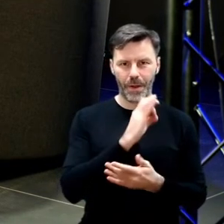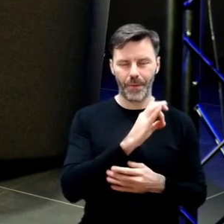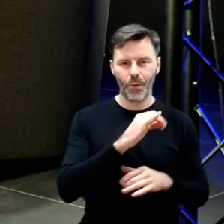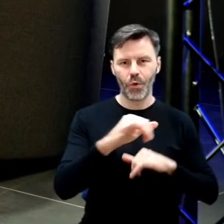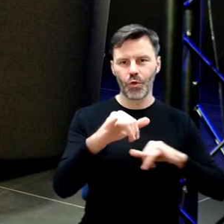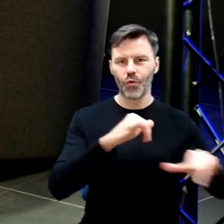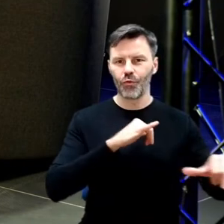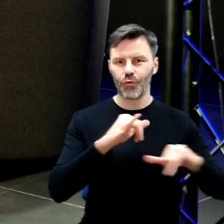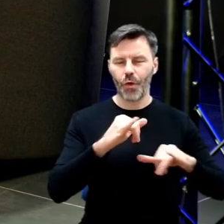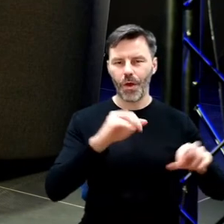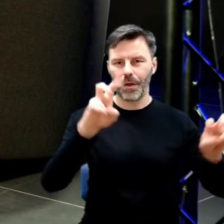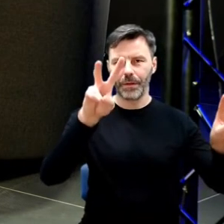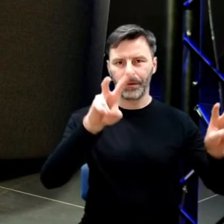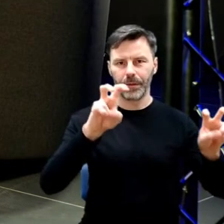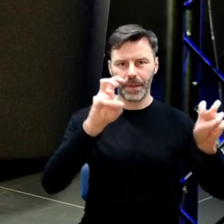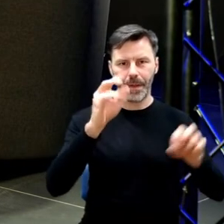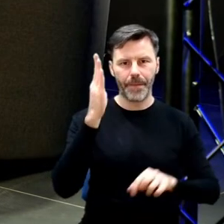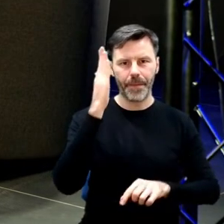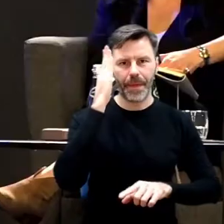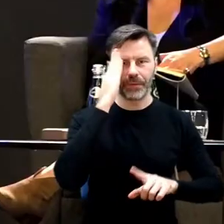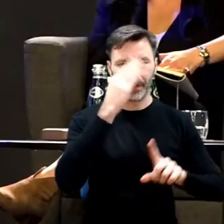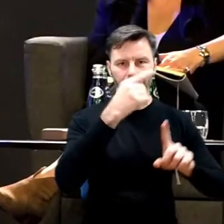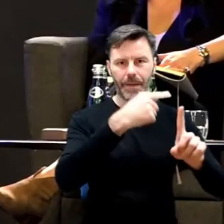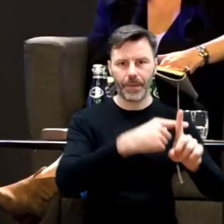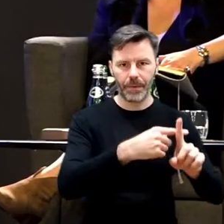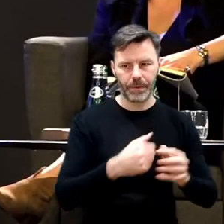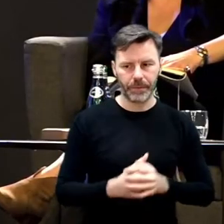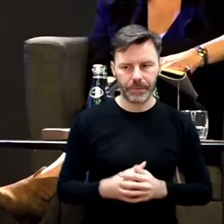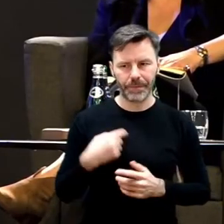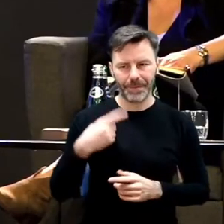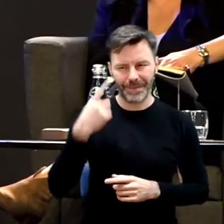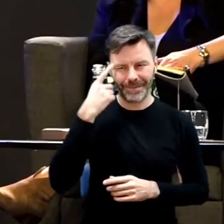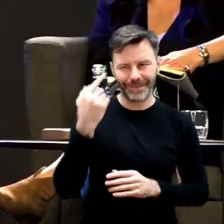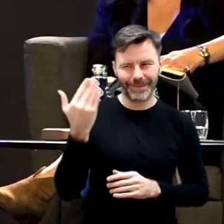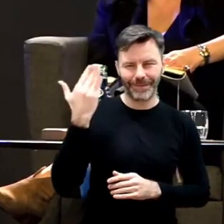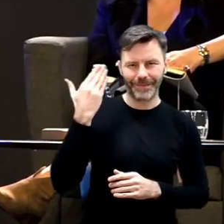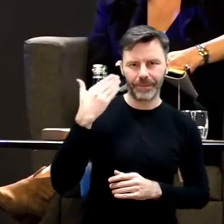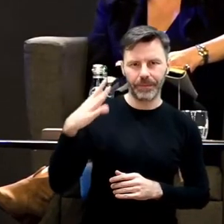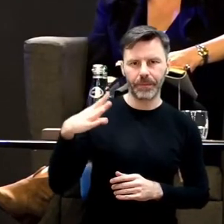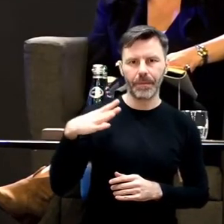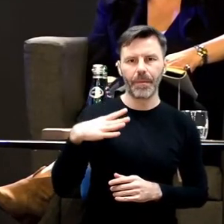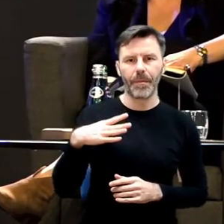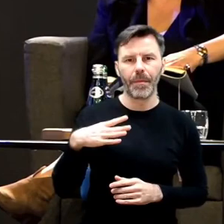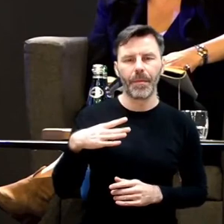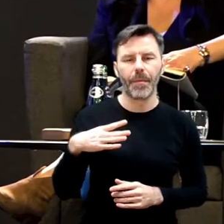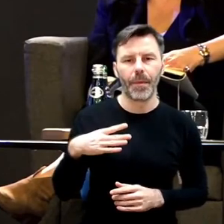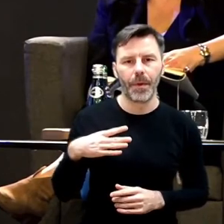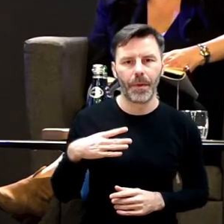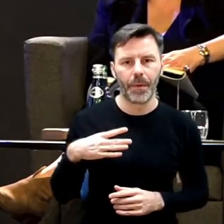Ja pamiętam, niedawno odbyło się posiedzenie